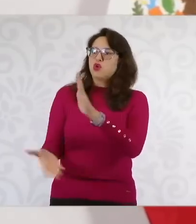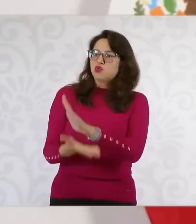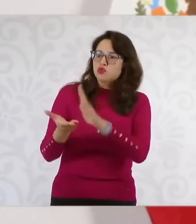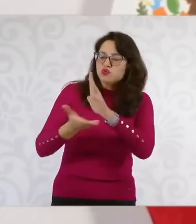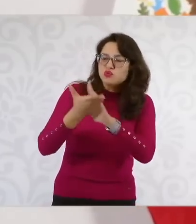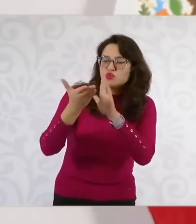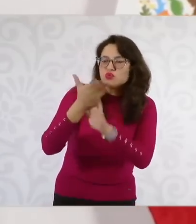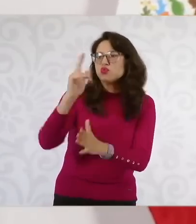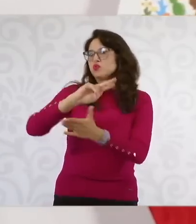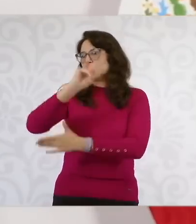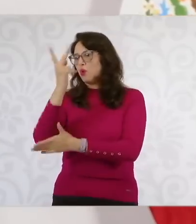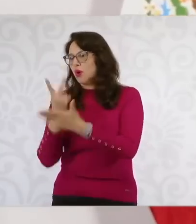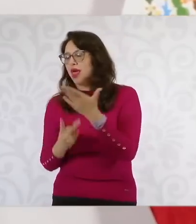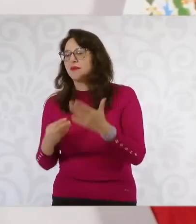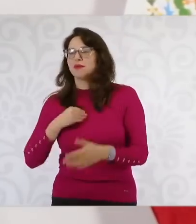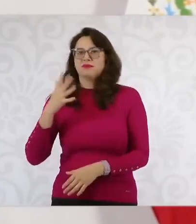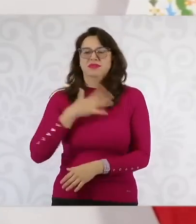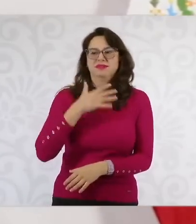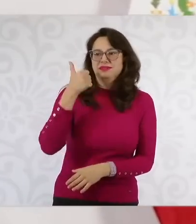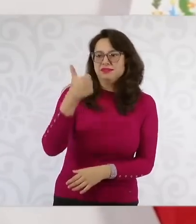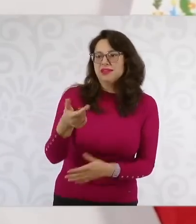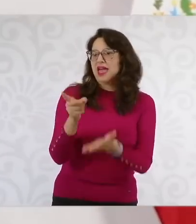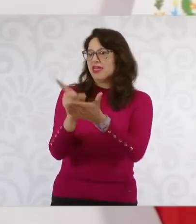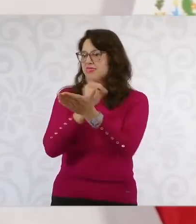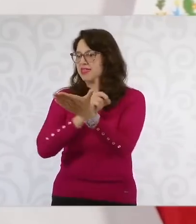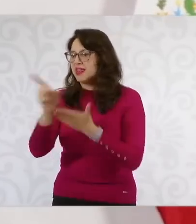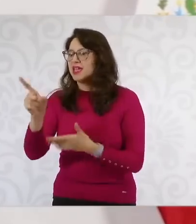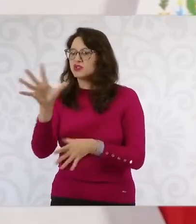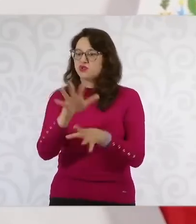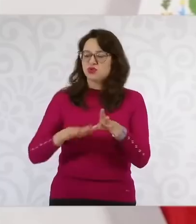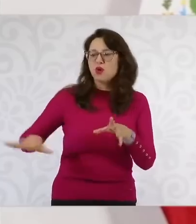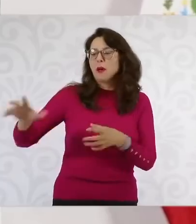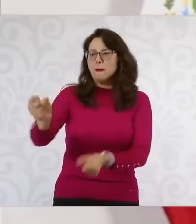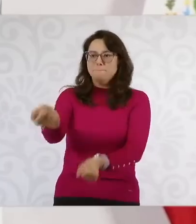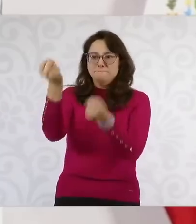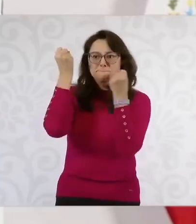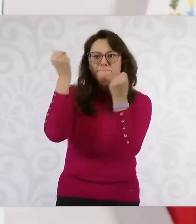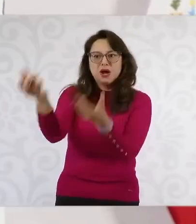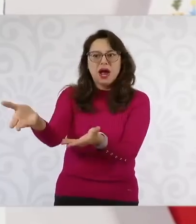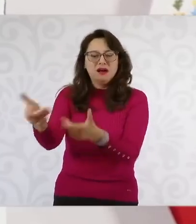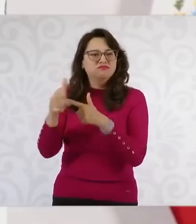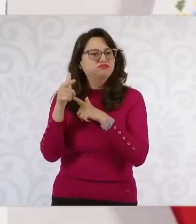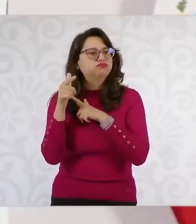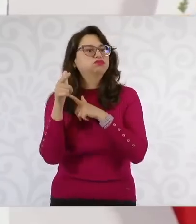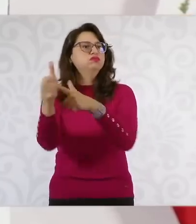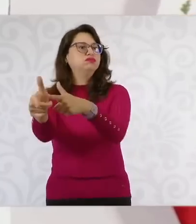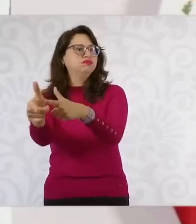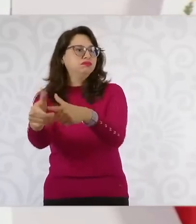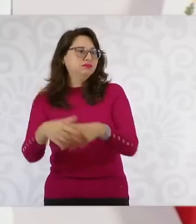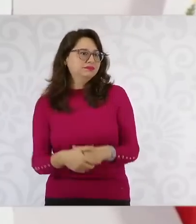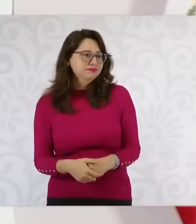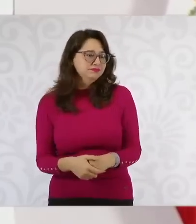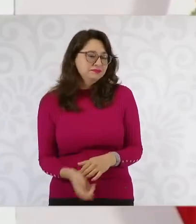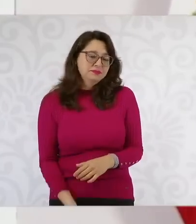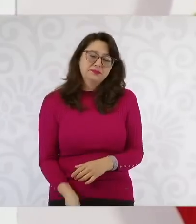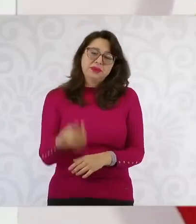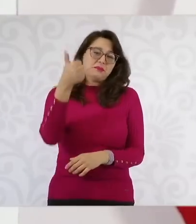en programas de bienestar en derechos sociales y así va a seguir siendo porque el pueblo decidió